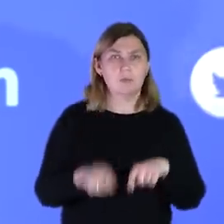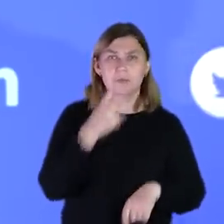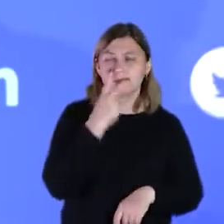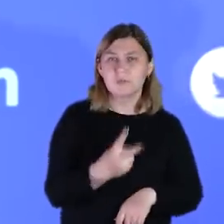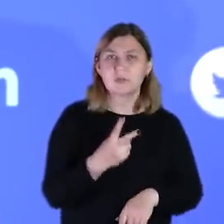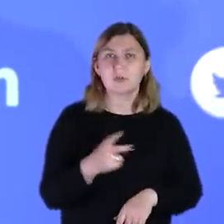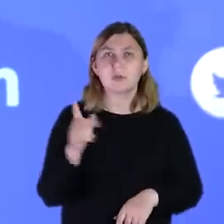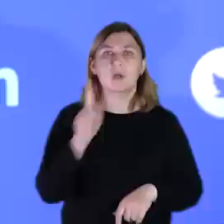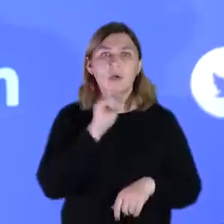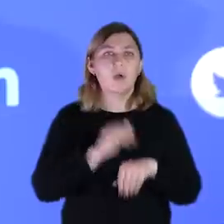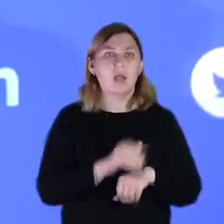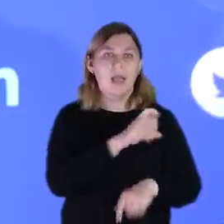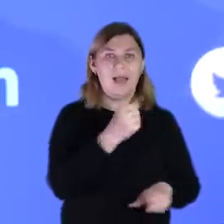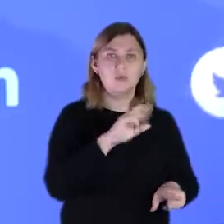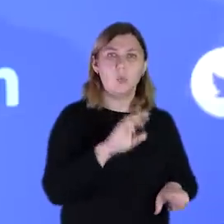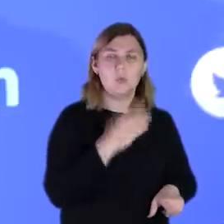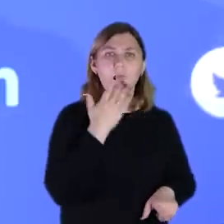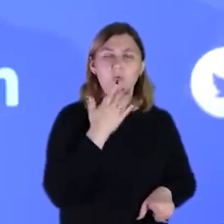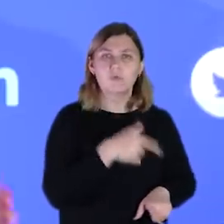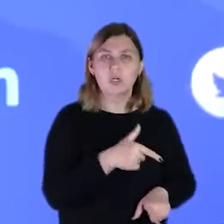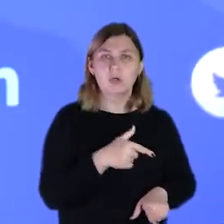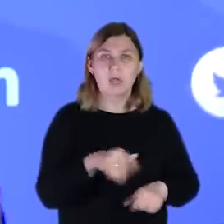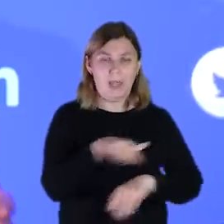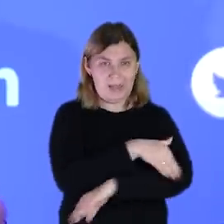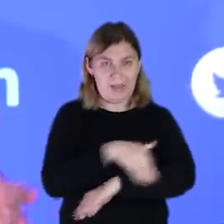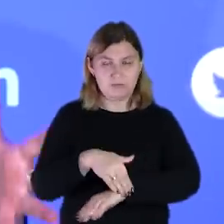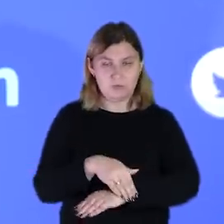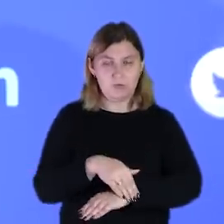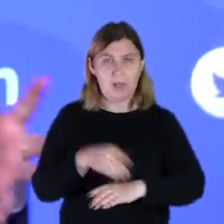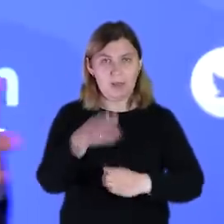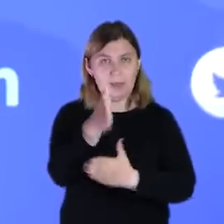co kolega Artur powiedział: często linią graniczną, ponieważ wojna,